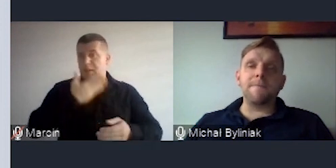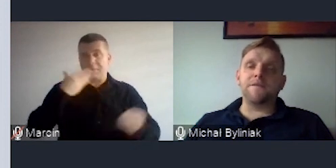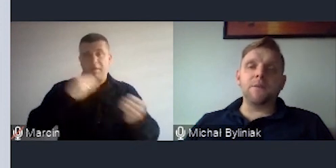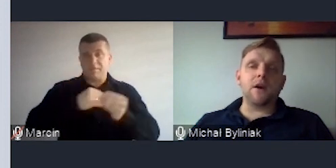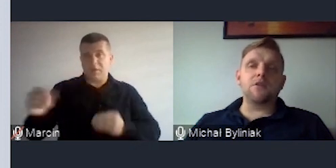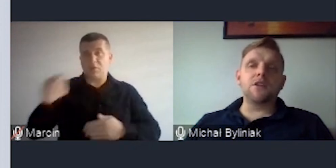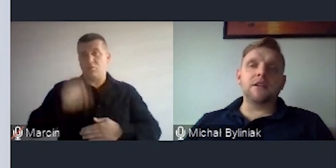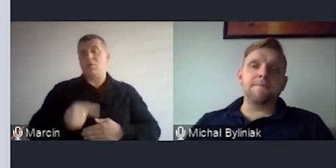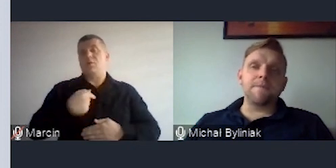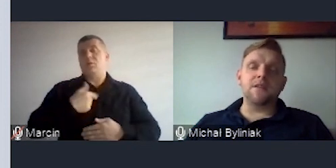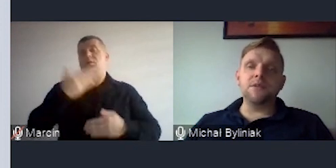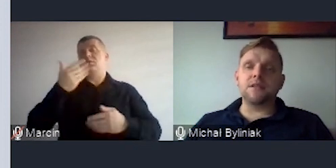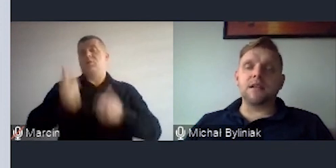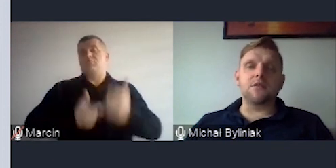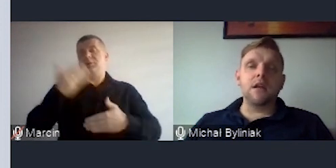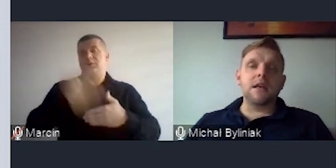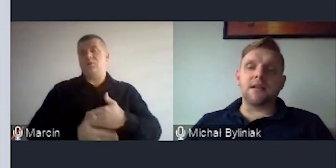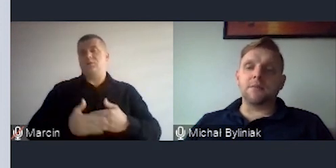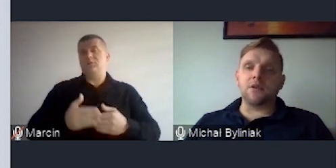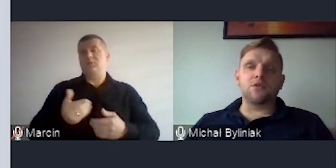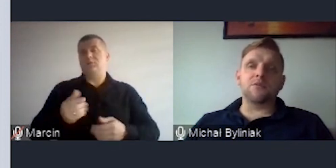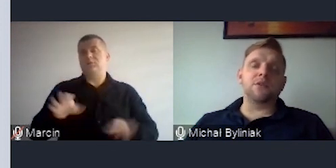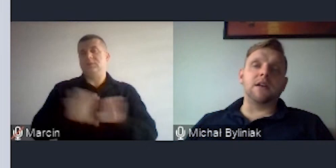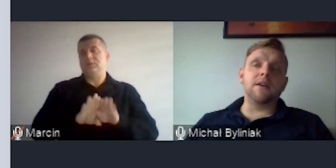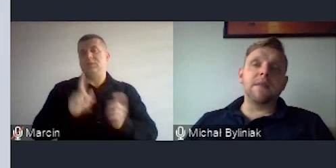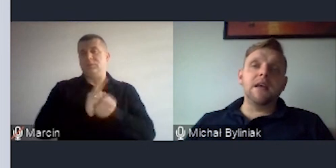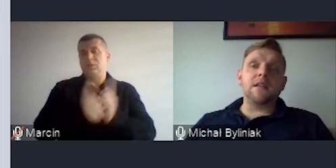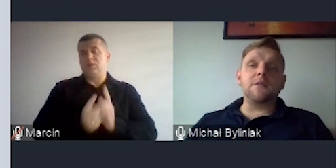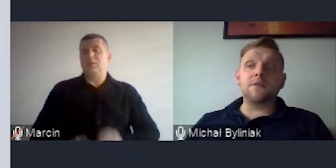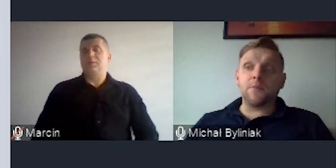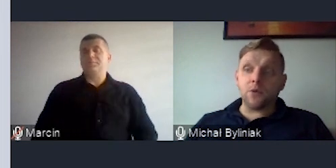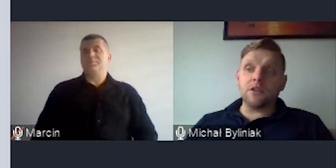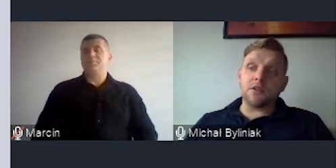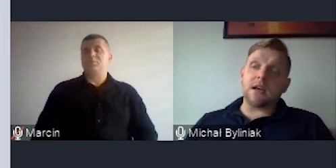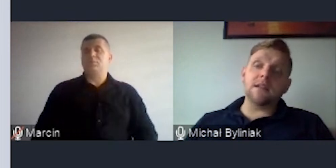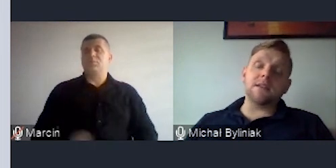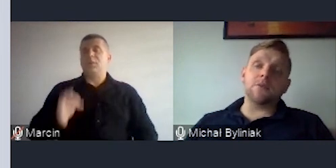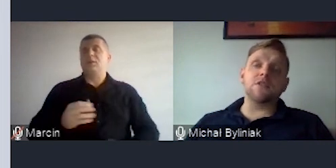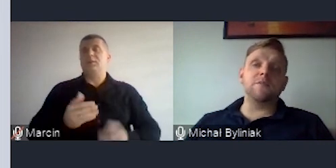pewnie moja koleżanka Administrator zamknie już to spotkanie. Natomiast póki co zachęcam, proszę wpisywać